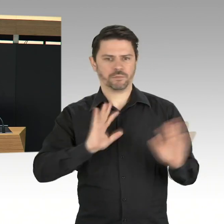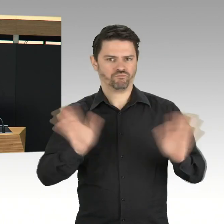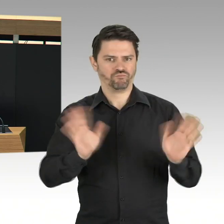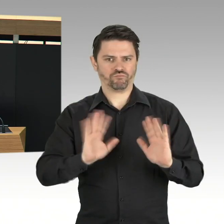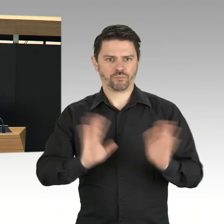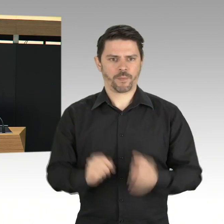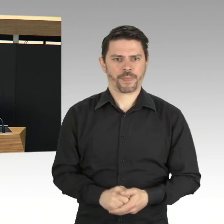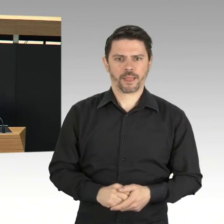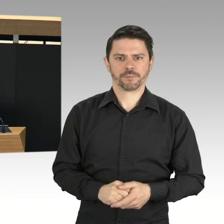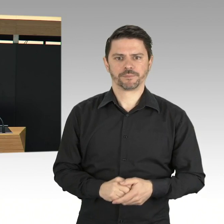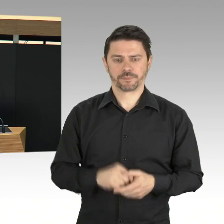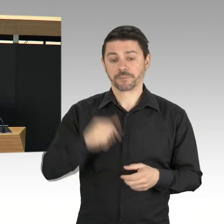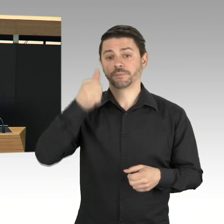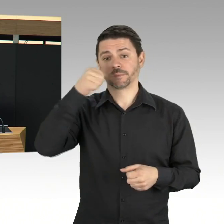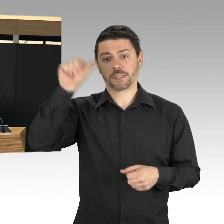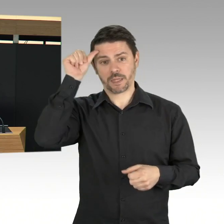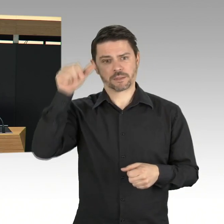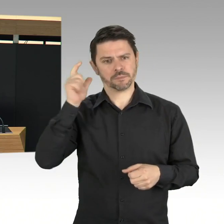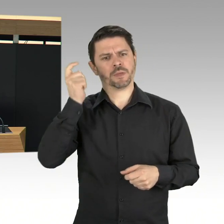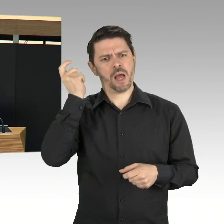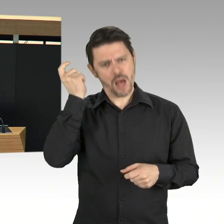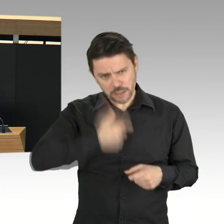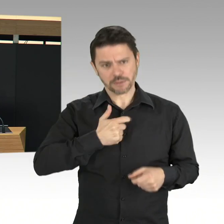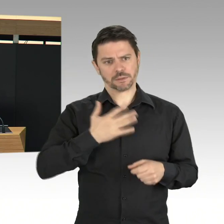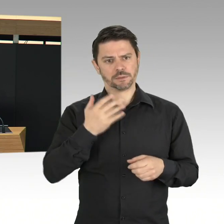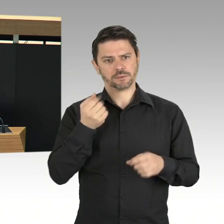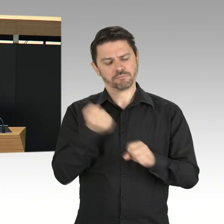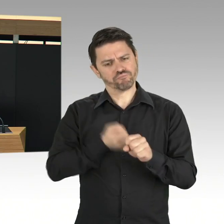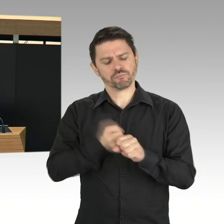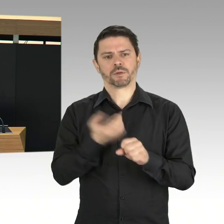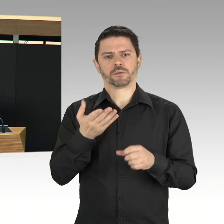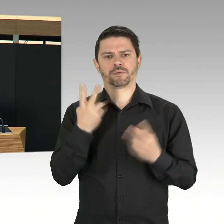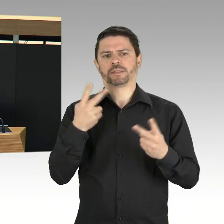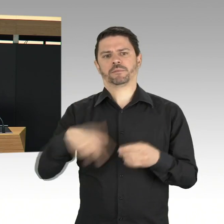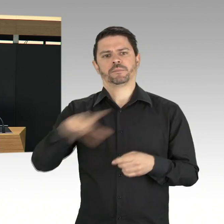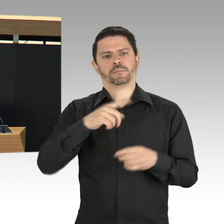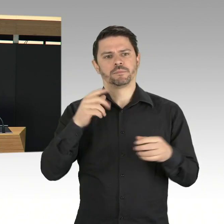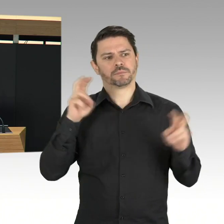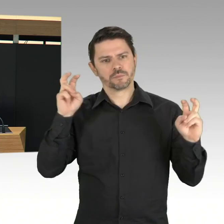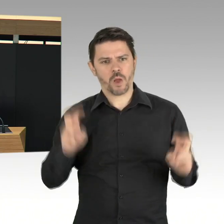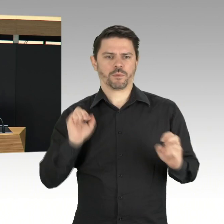einer Situation gegenüber, die sie einfach nicht mehr bewältigen können. Wenn in manchen Erdbauquartieren